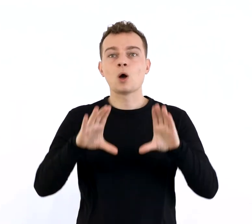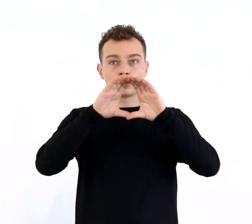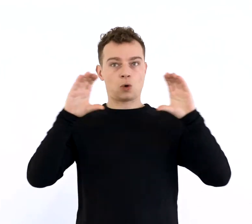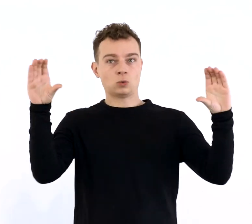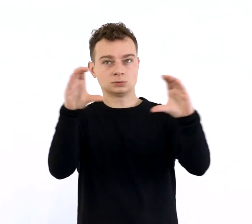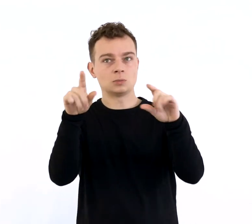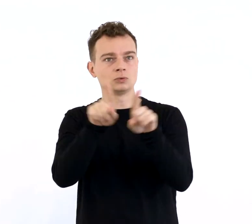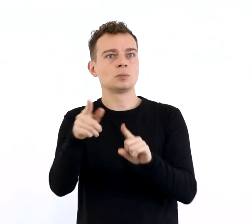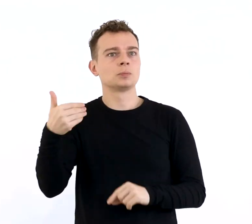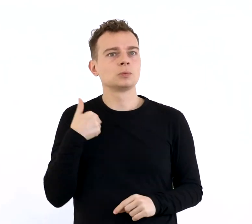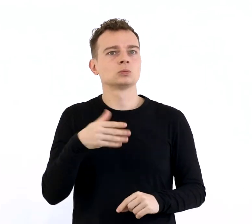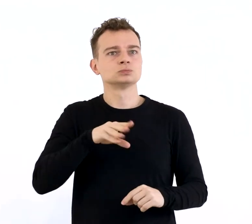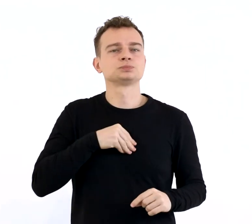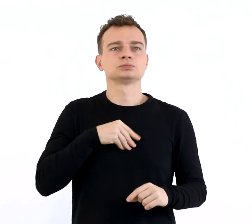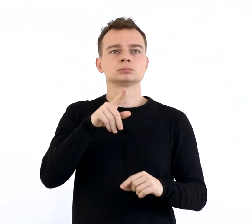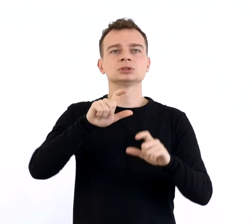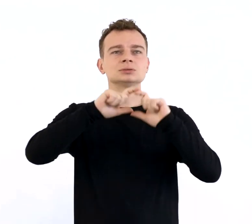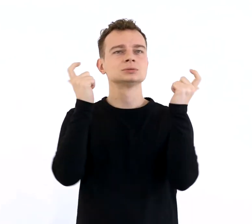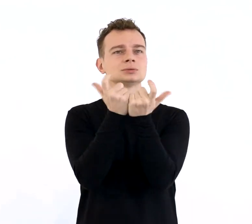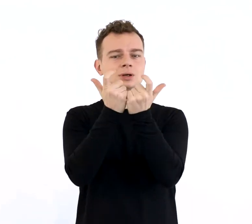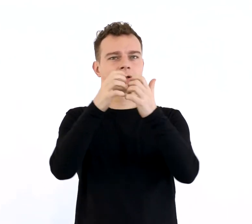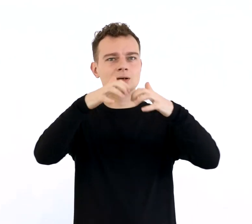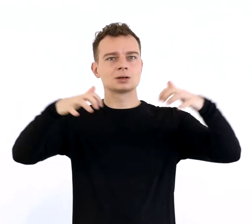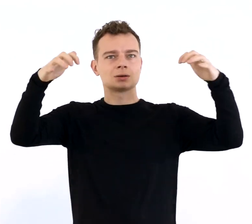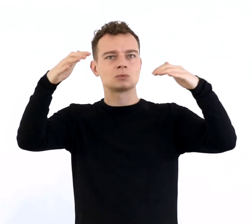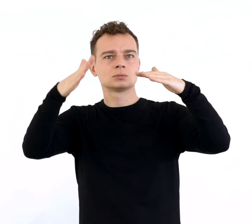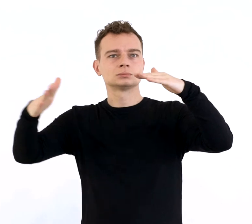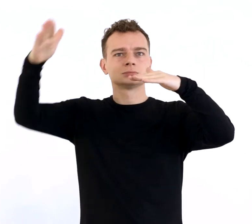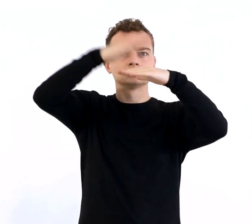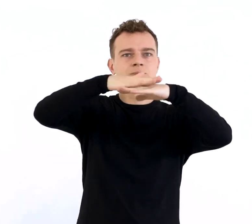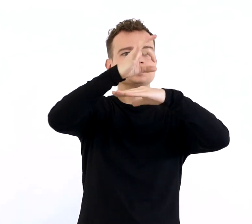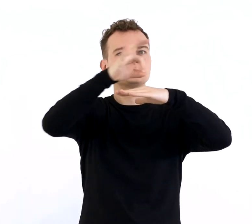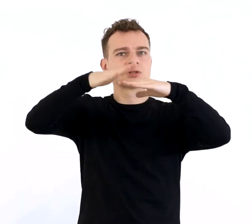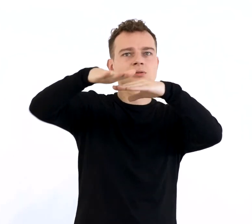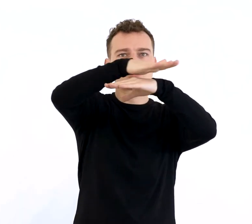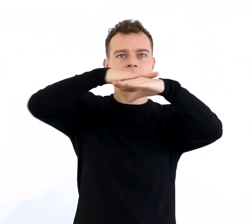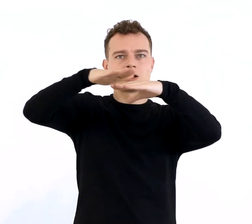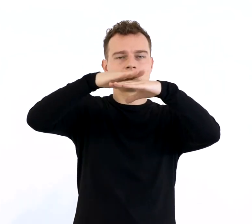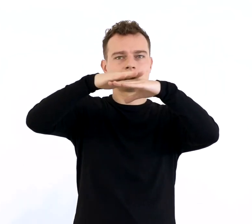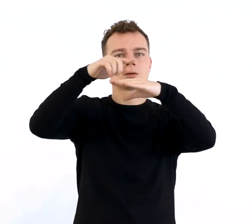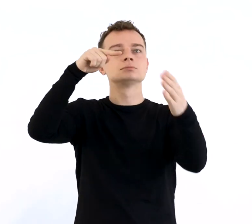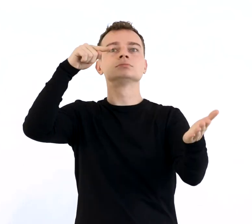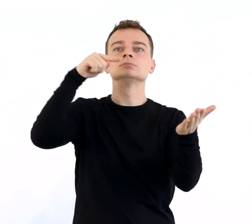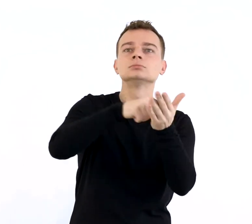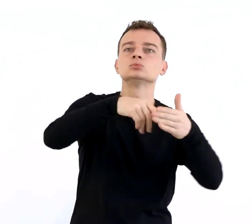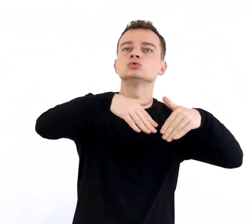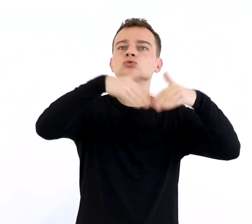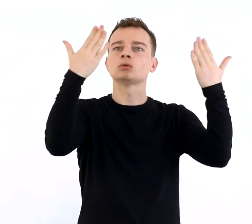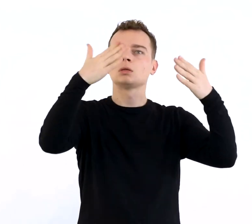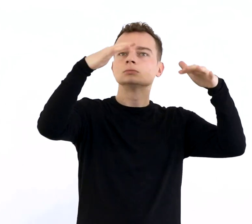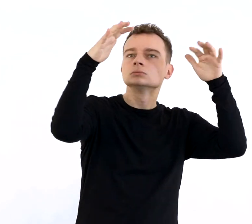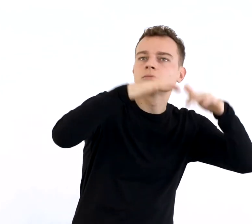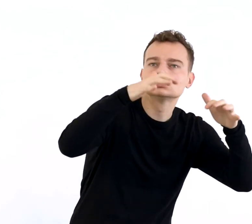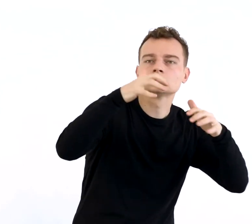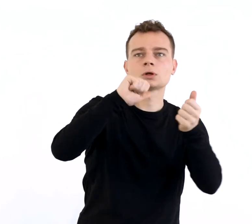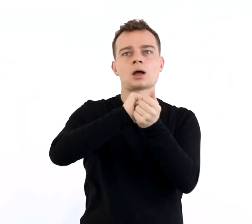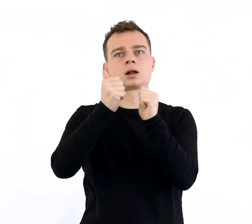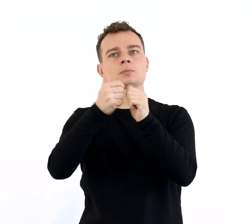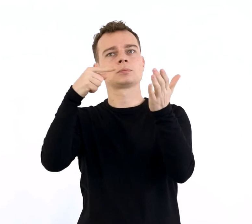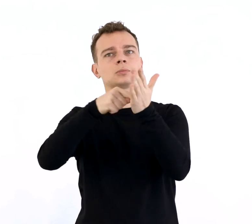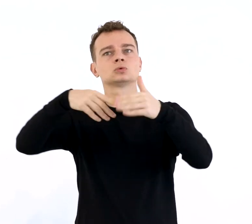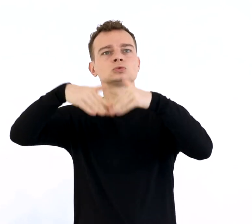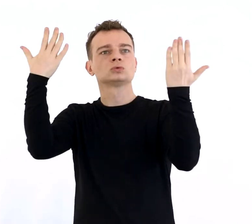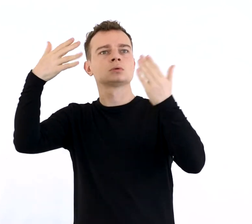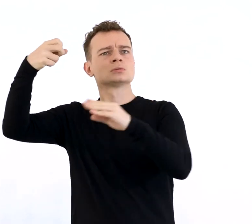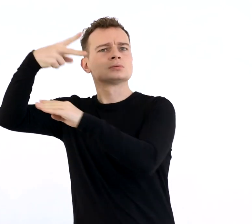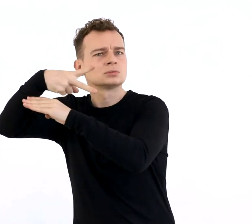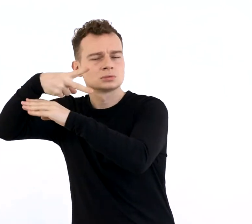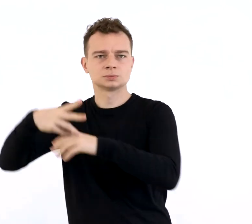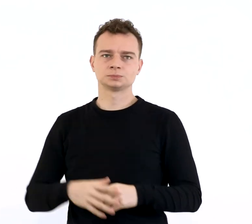Istniała też możliwość przykrycia całej widowni specjalną osłoną w deszczowe lub bardzo słoneczne dni.